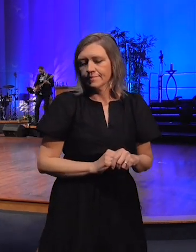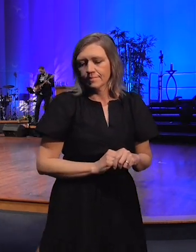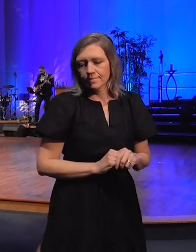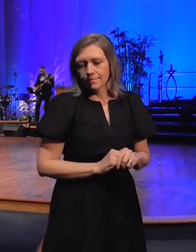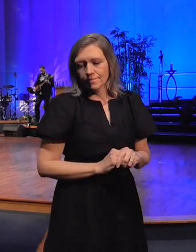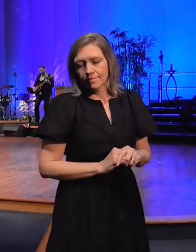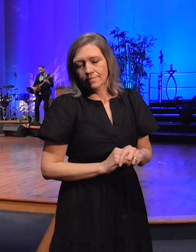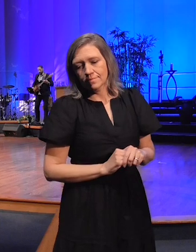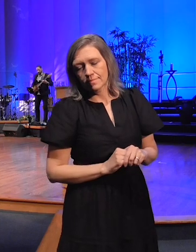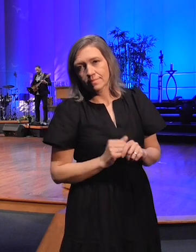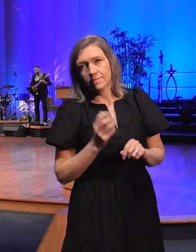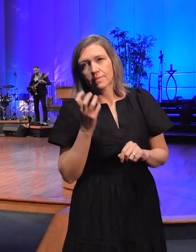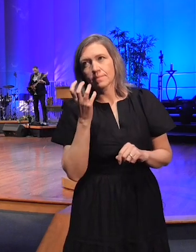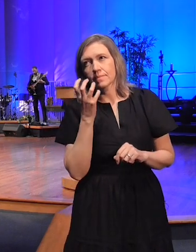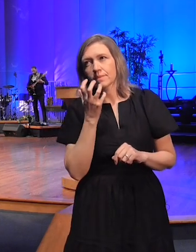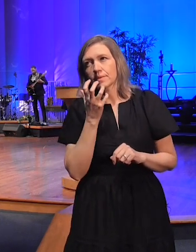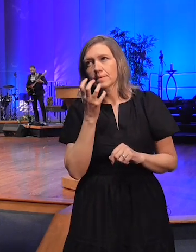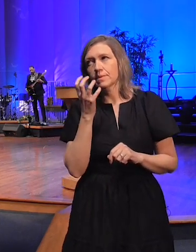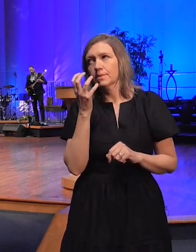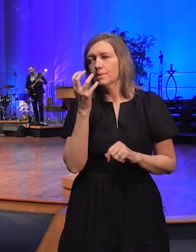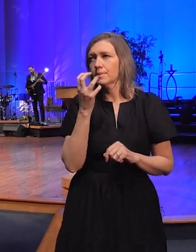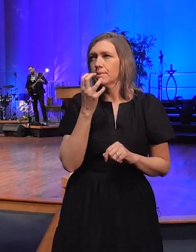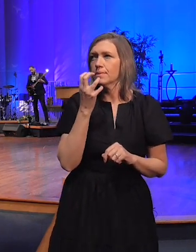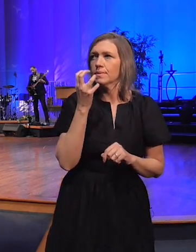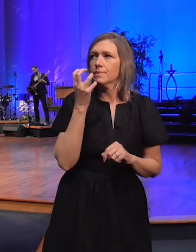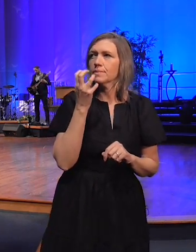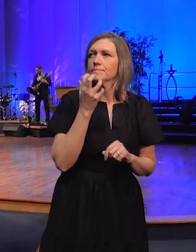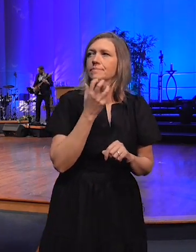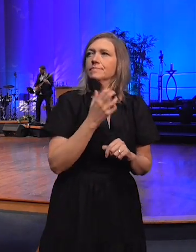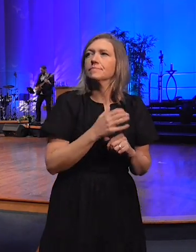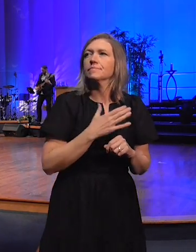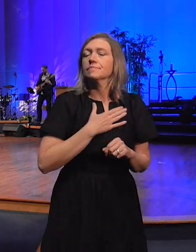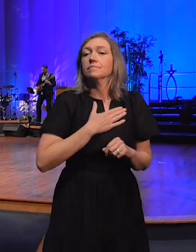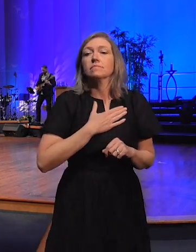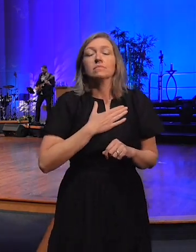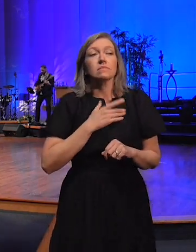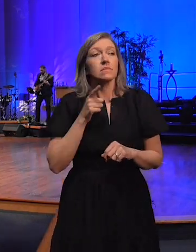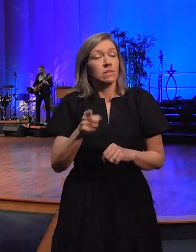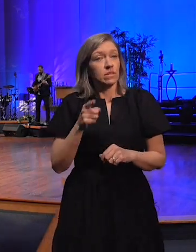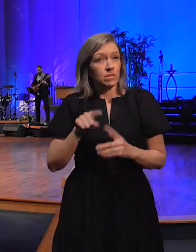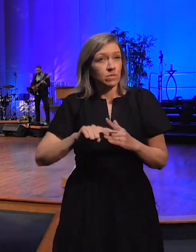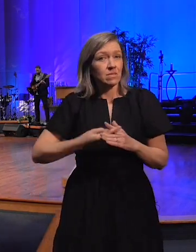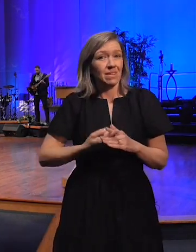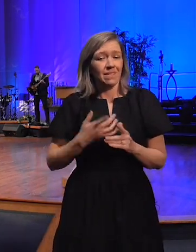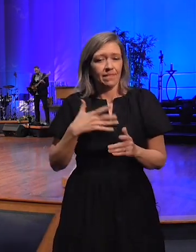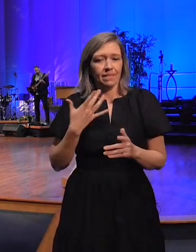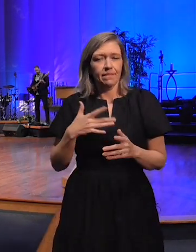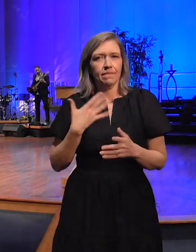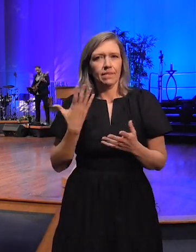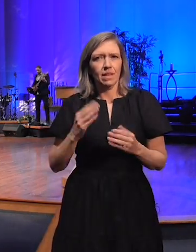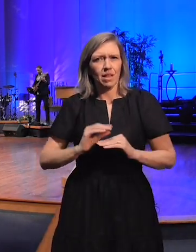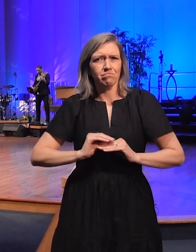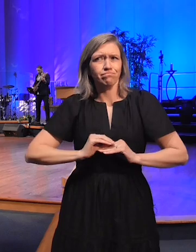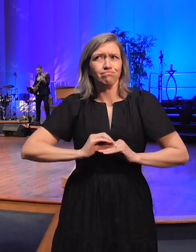oh, y cuando sientas que las notas se construyen,